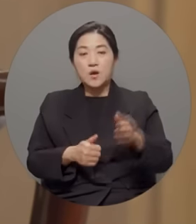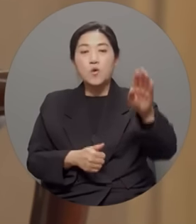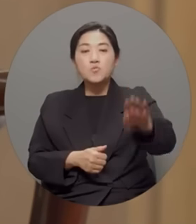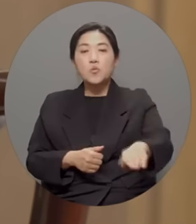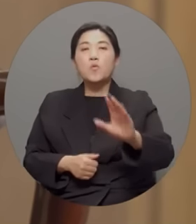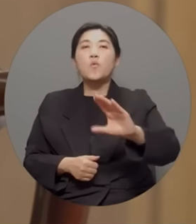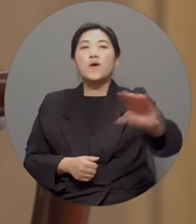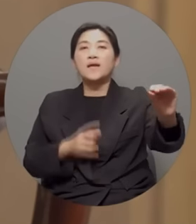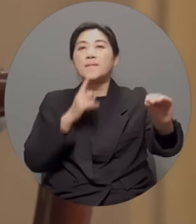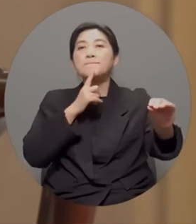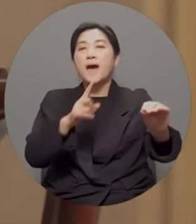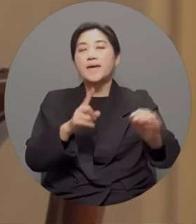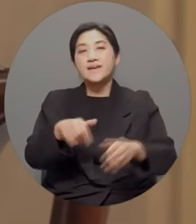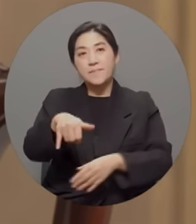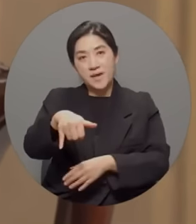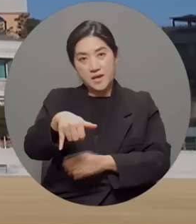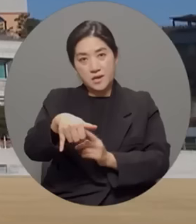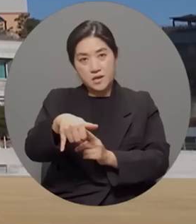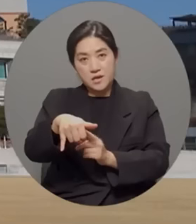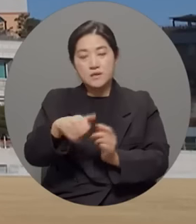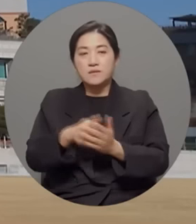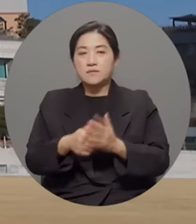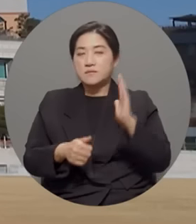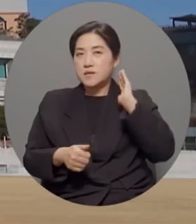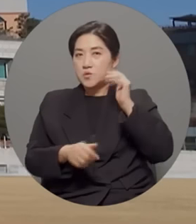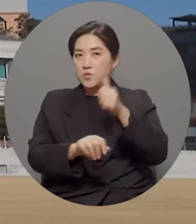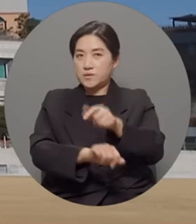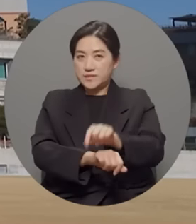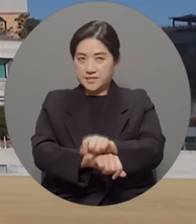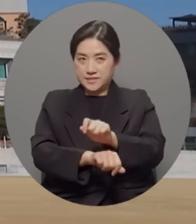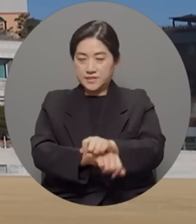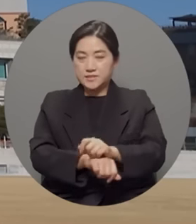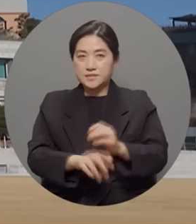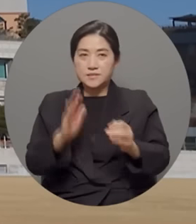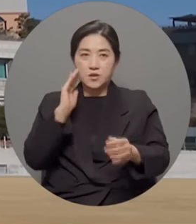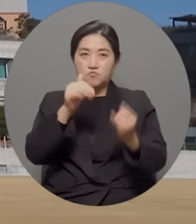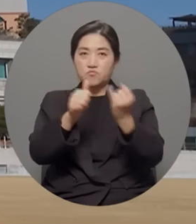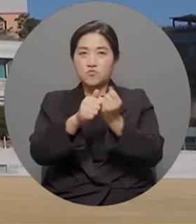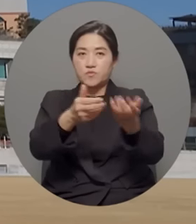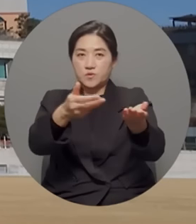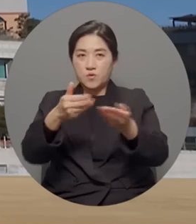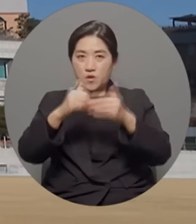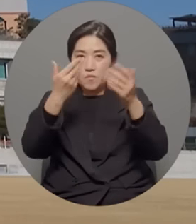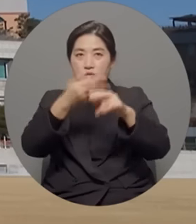(기자) 질문자가 놓고 갔다고 언급한 가방과 관련해 대통령실은 대통령 부부에게